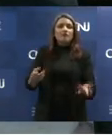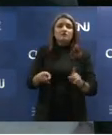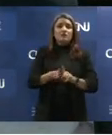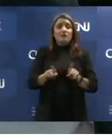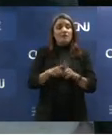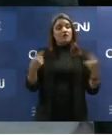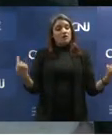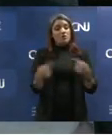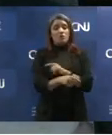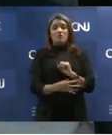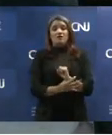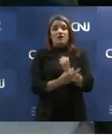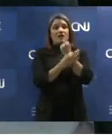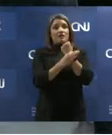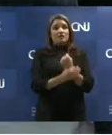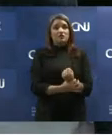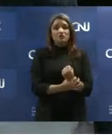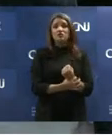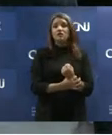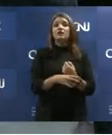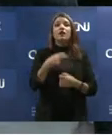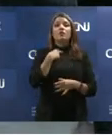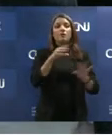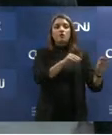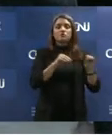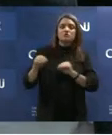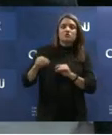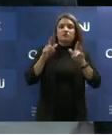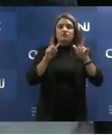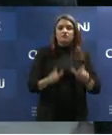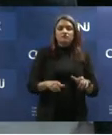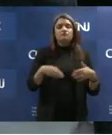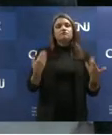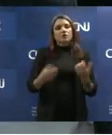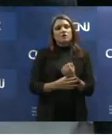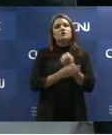inamovibilidade assegurada aos magistrados pelo texto constitucional,